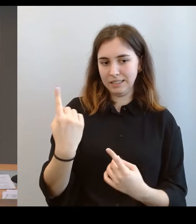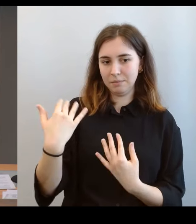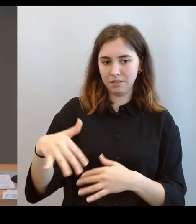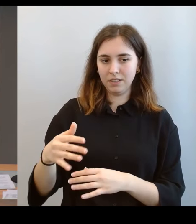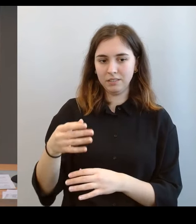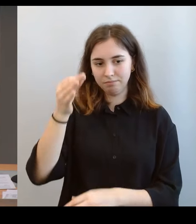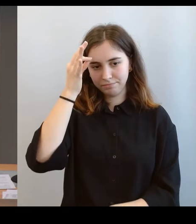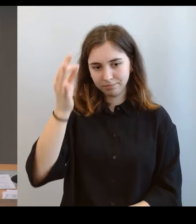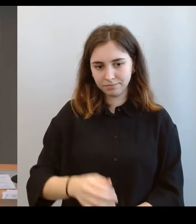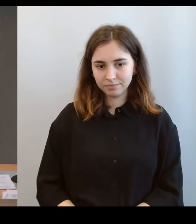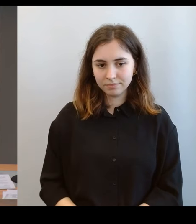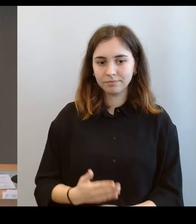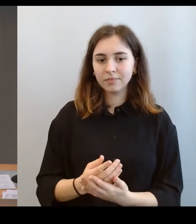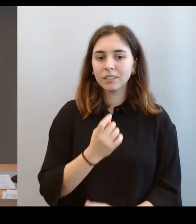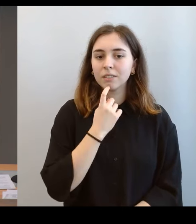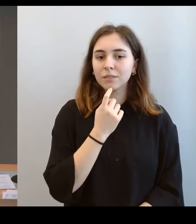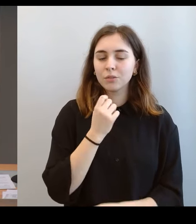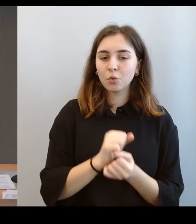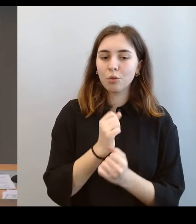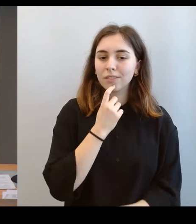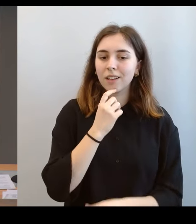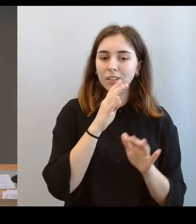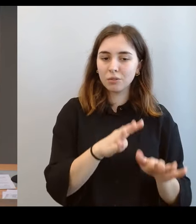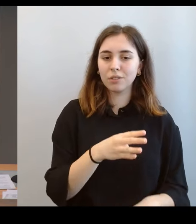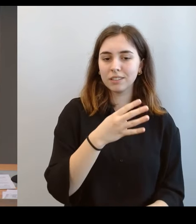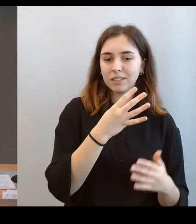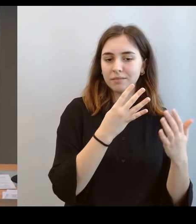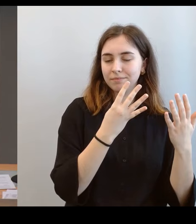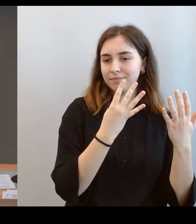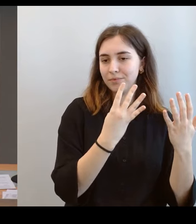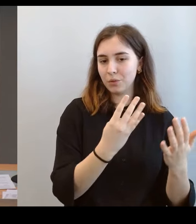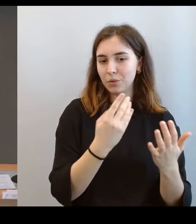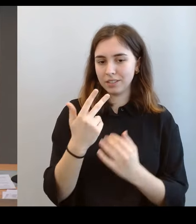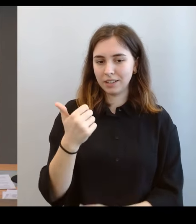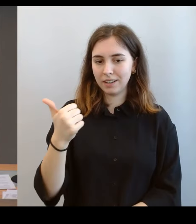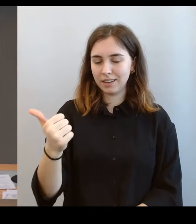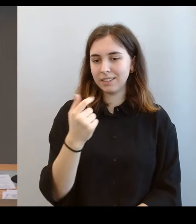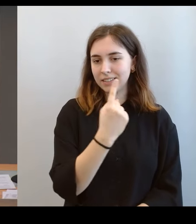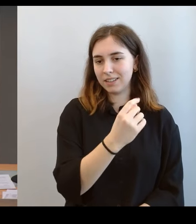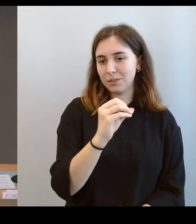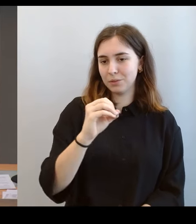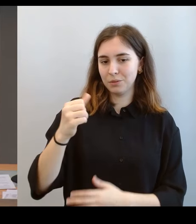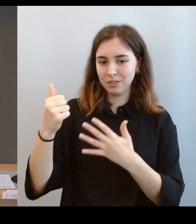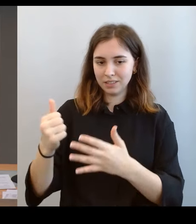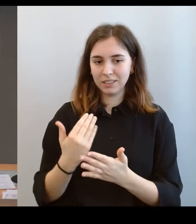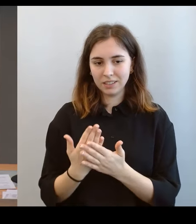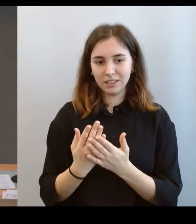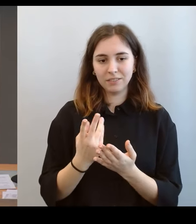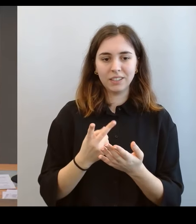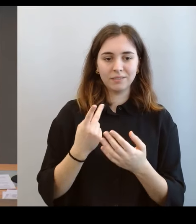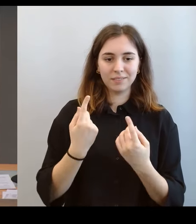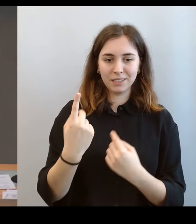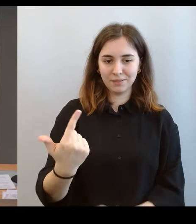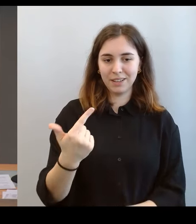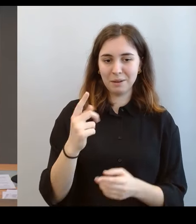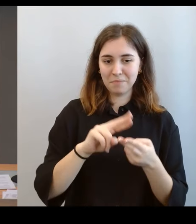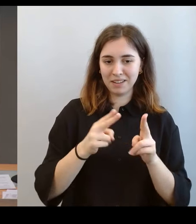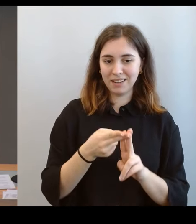Wahl von zwei Mitgliedern des Präsidiums des Abgeordnetenhauses. Tagesordnungspunkt sieben Drucksache 19/1000 Wahl eines Mitglieds und